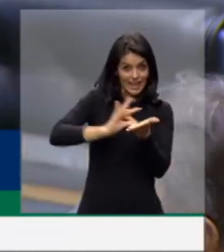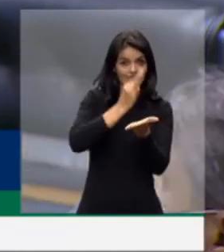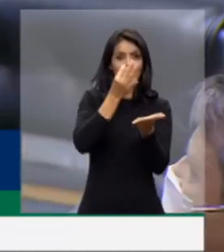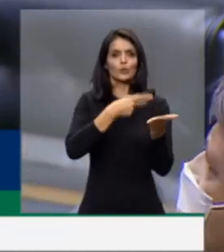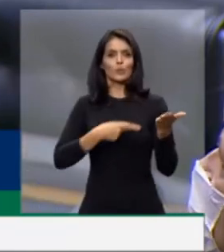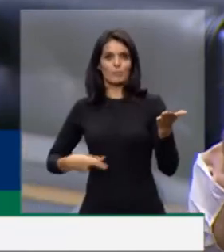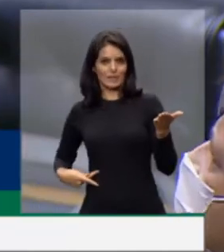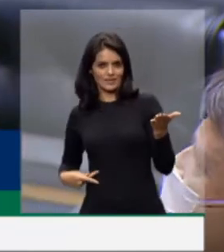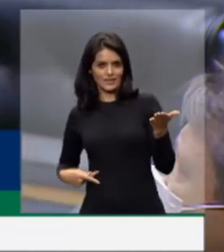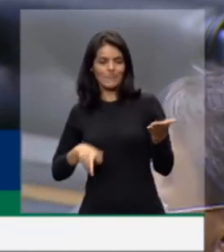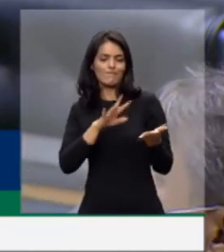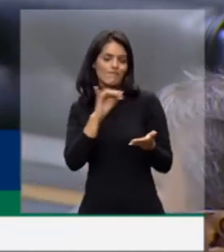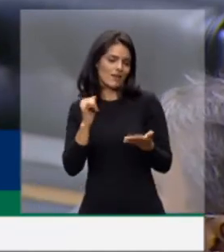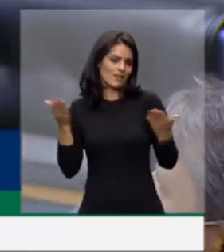CASA APROVOU UMA NOVA LEI, QUE FOI APROVADA NO SENADO NA